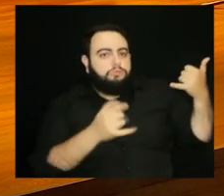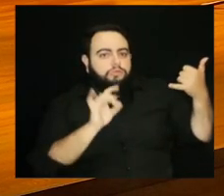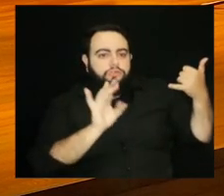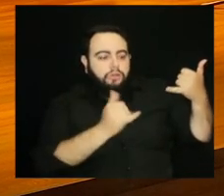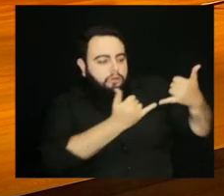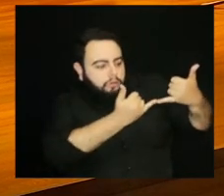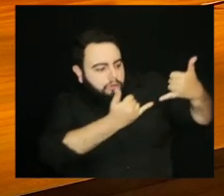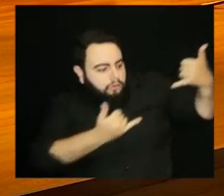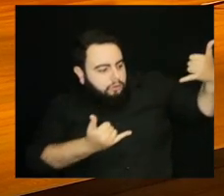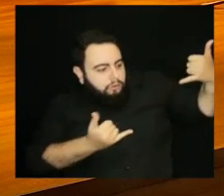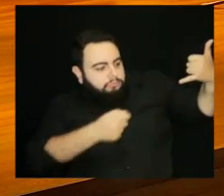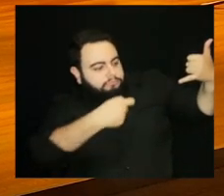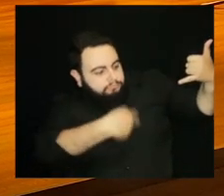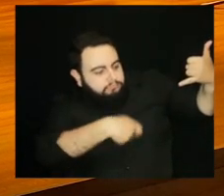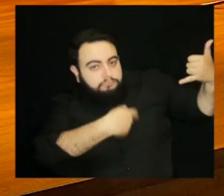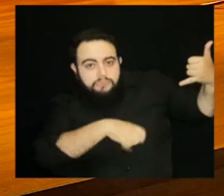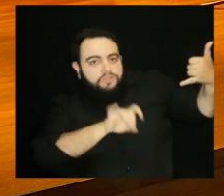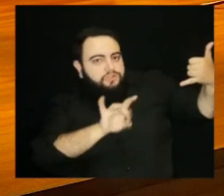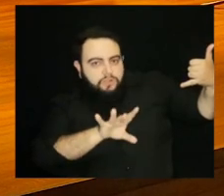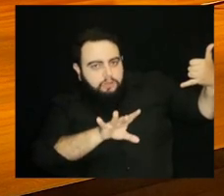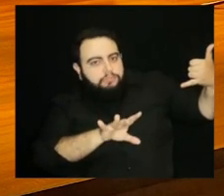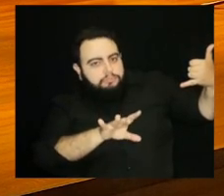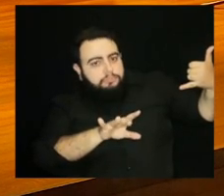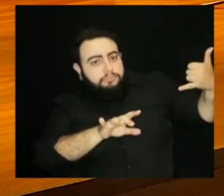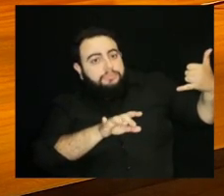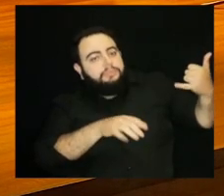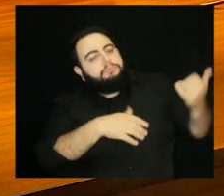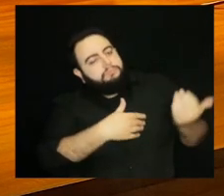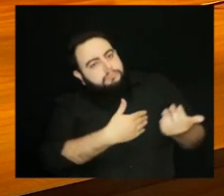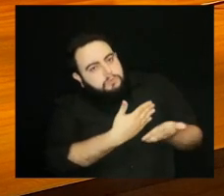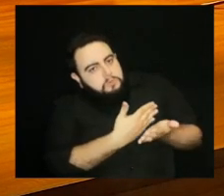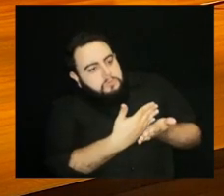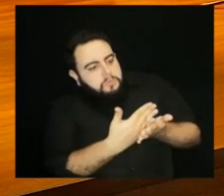mesma nota e eles vão cantando a melodia em cima. Quando eu passei isso pro piano e comecei a tocar